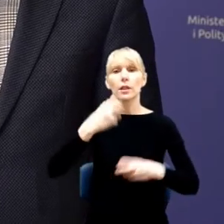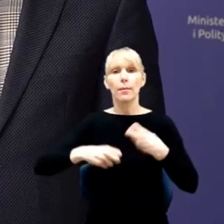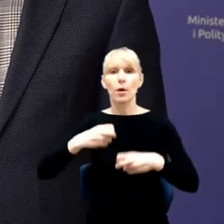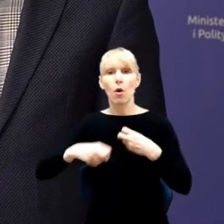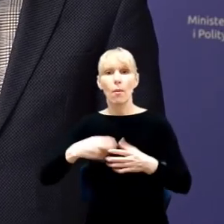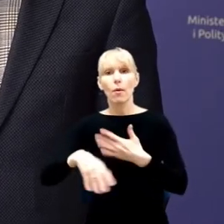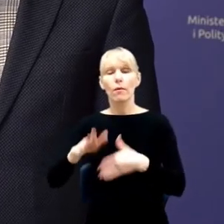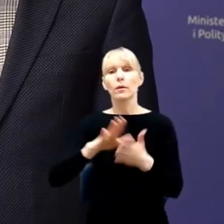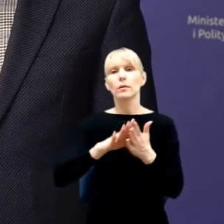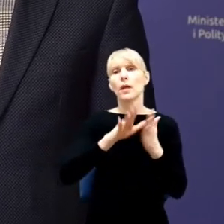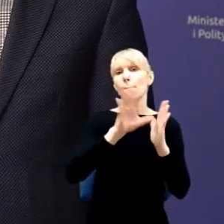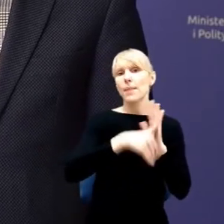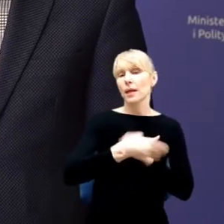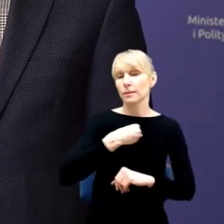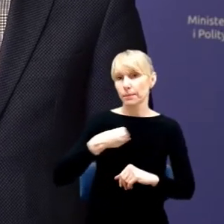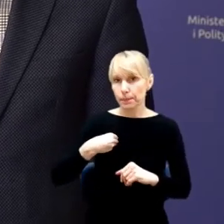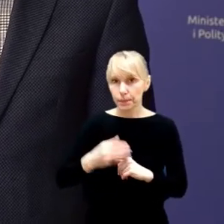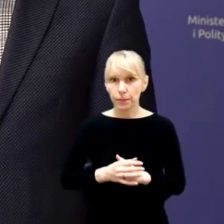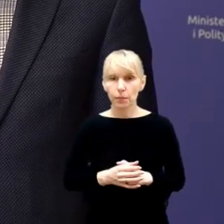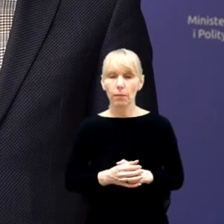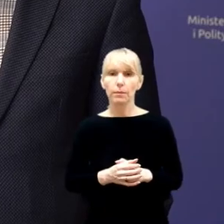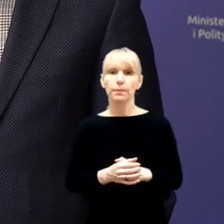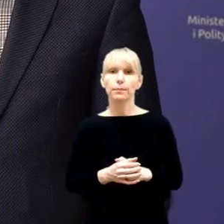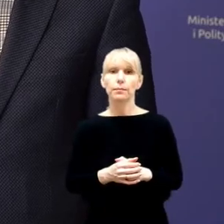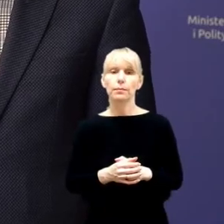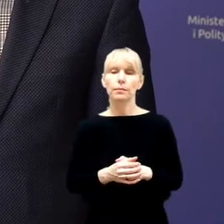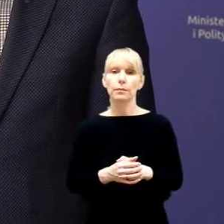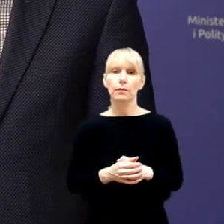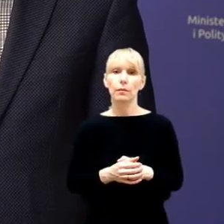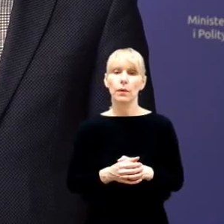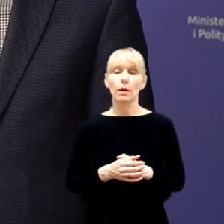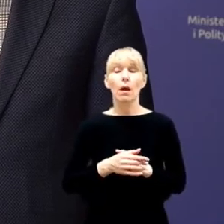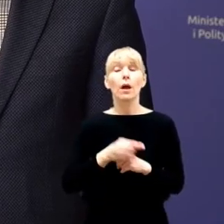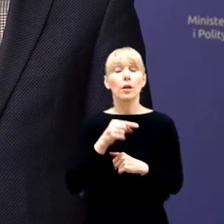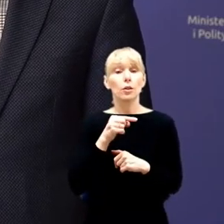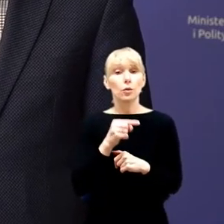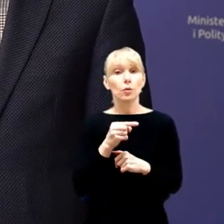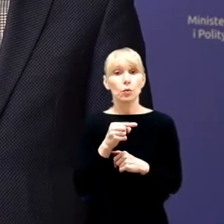I mam nadzieję, że dzisiejsze spotkanie będzie dla Państwa taką właśnie dobrą okazją